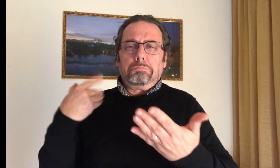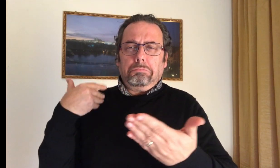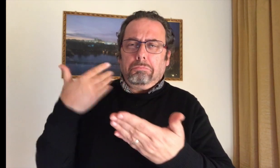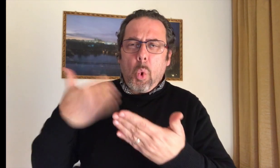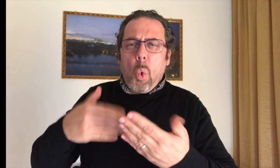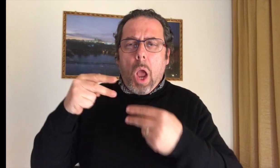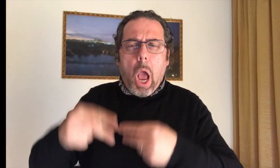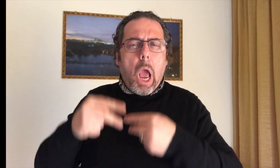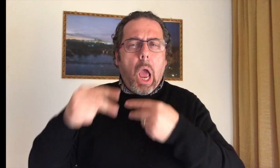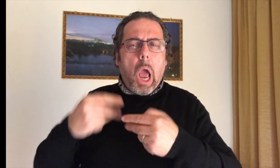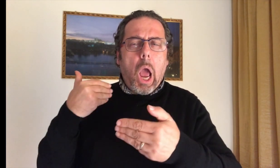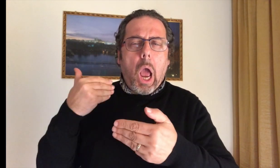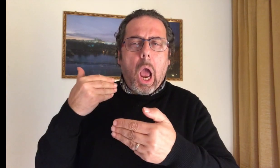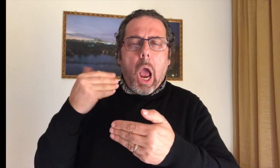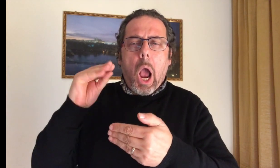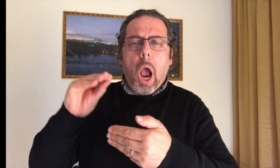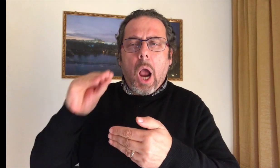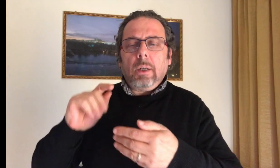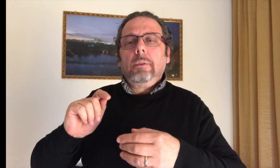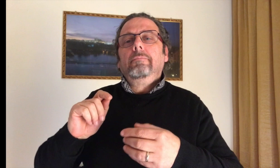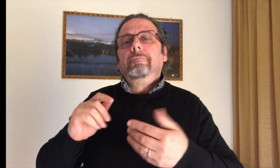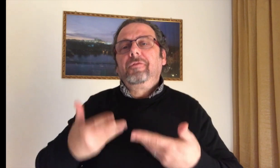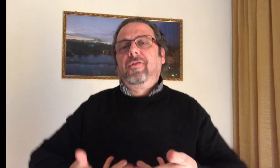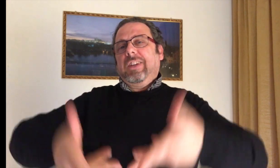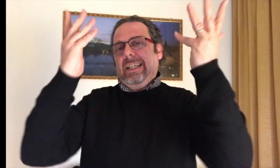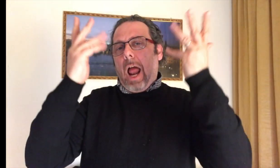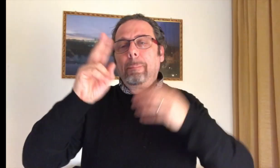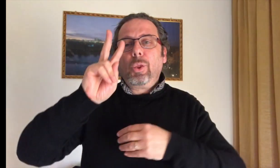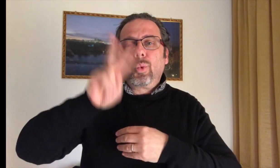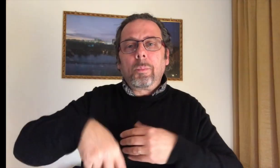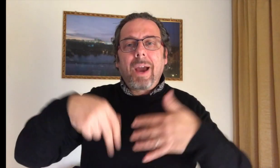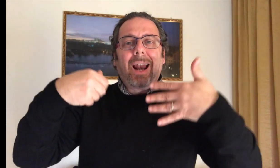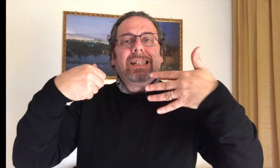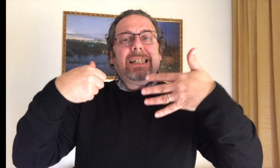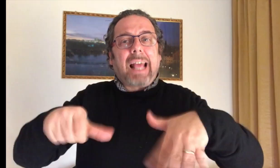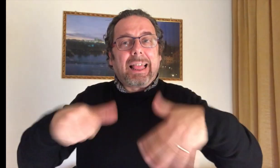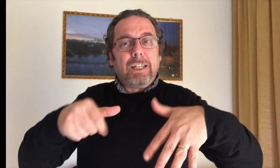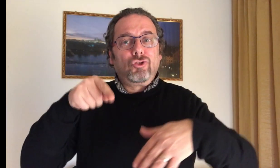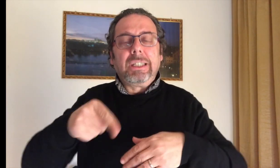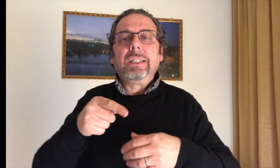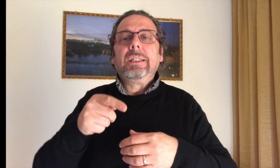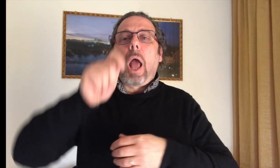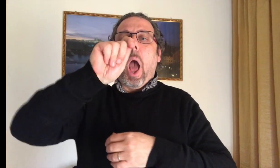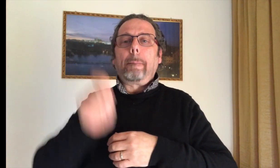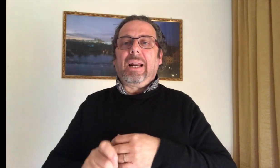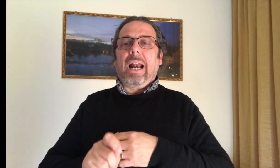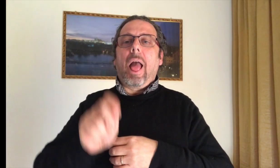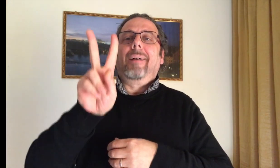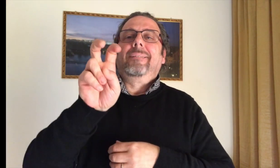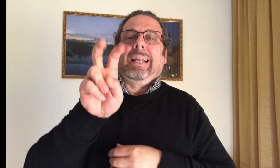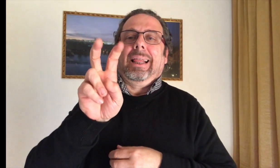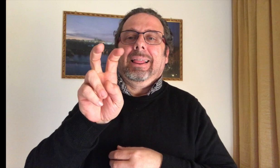Non si riusciva a creare da anni quest’area… poi finalmente nell’anno 2016 esattamente il 20 aprile,